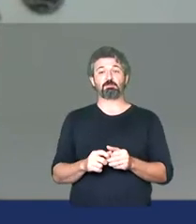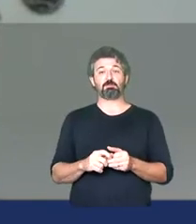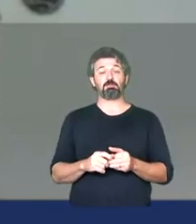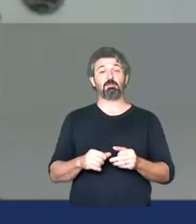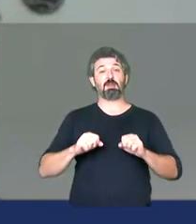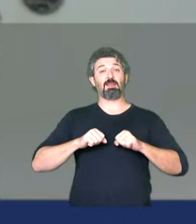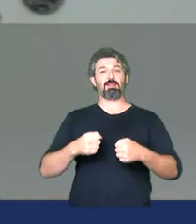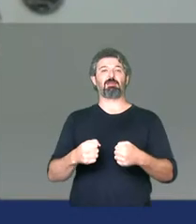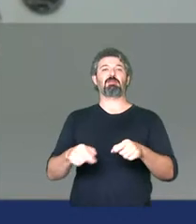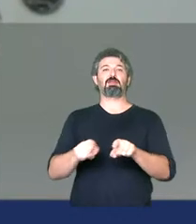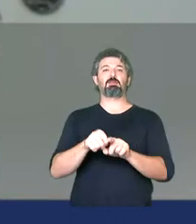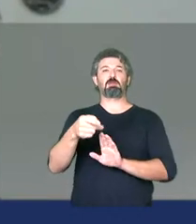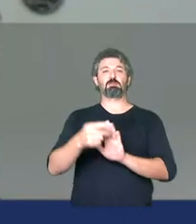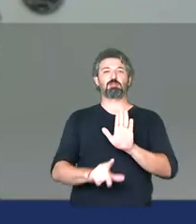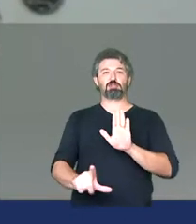FEGALE POR SUA PREOCUPAÇÃO E INICIATIVAS E PELA DEFESA